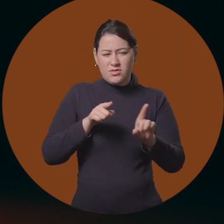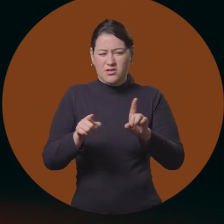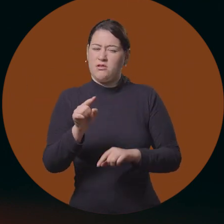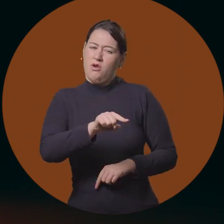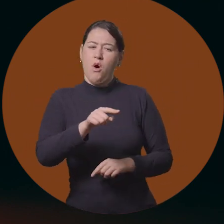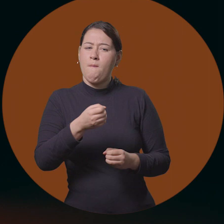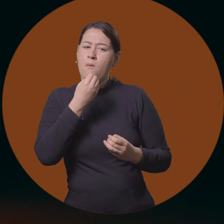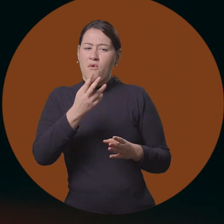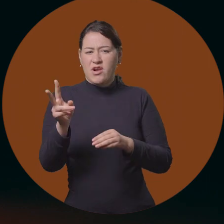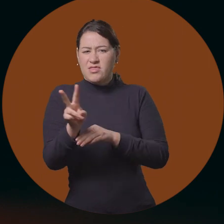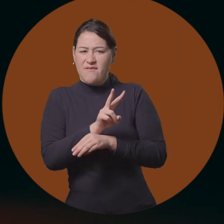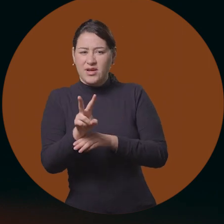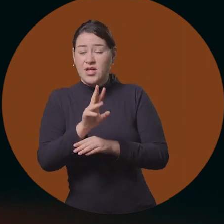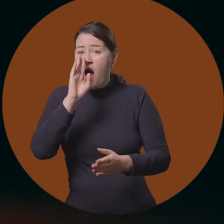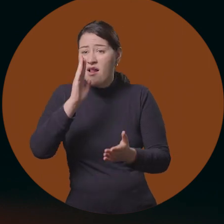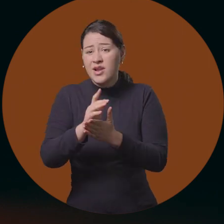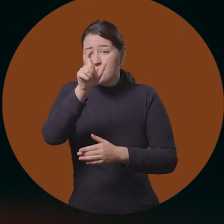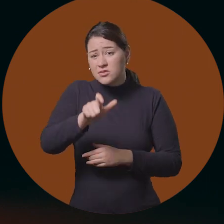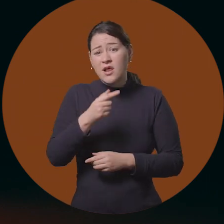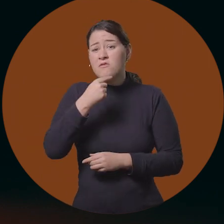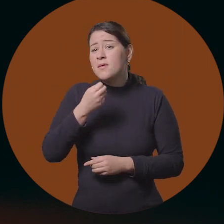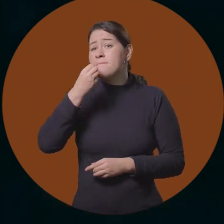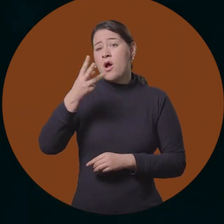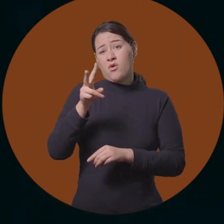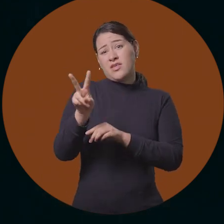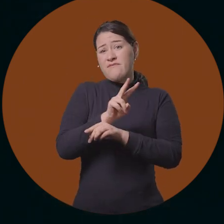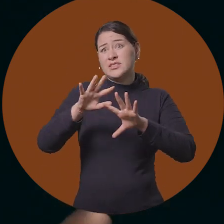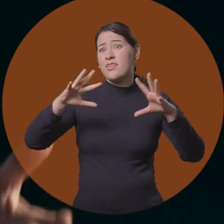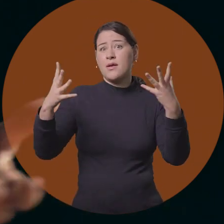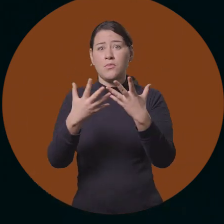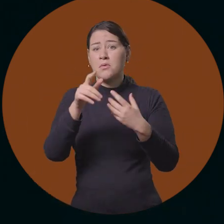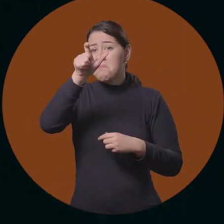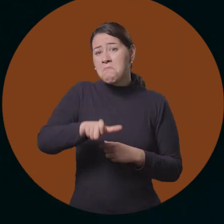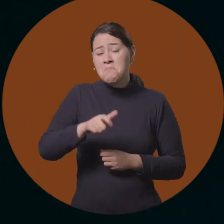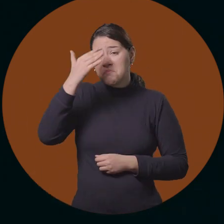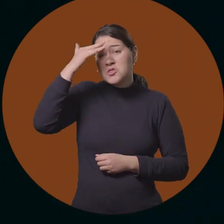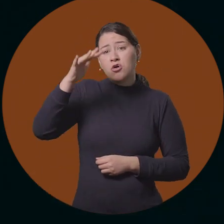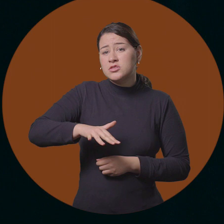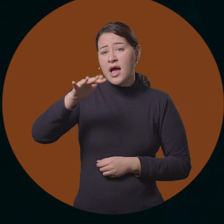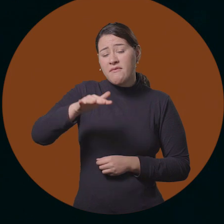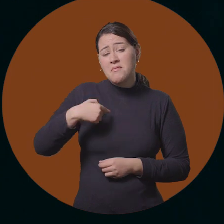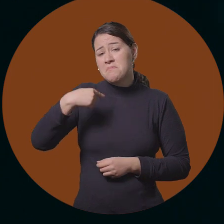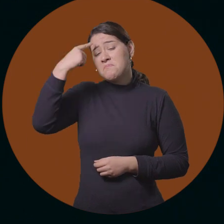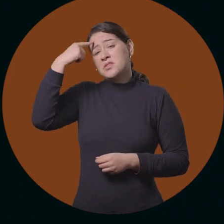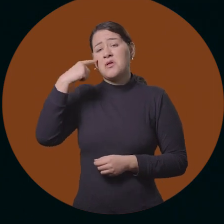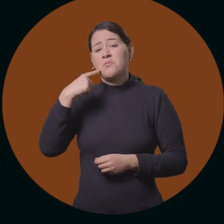“No, vos sos un gran defensa”, y el tipo terminó siendo el mejor defensa del mundo, pero él no sabía que era un gran defensa, él se pensaba que era un número 9.